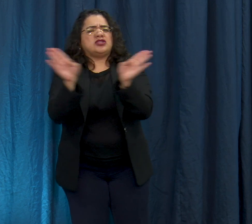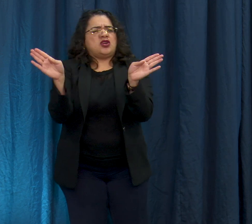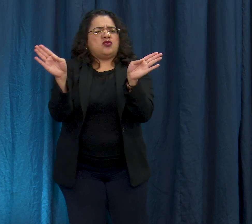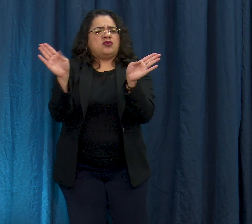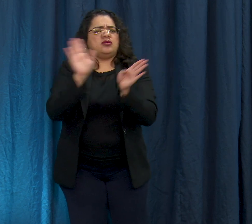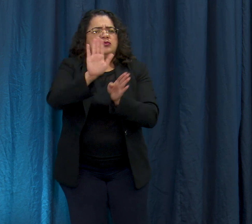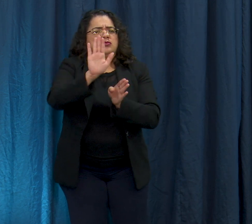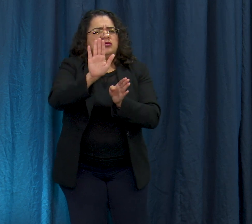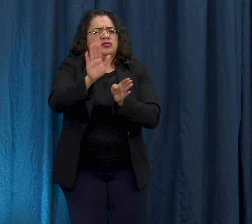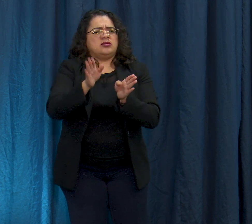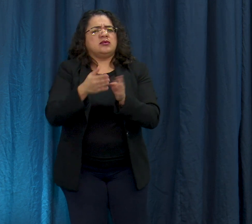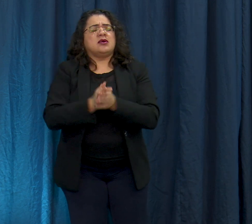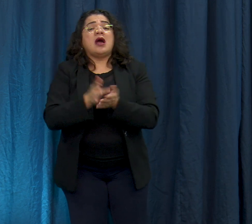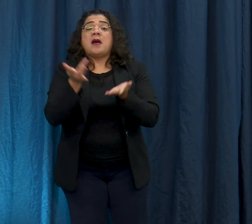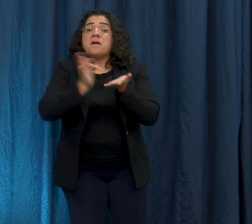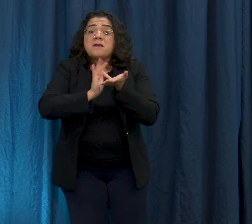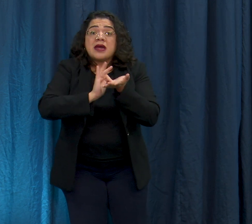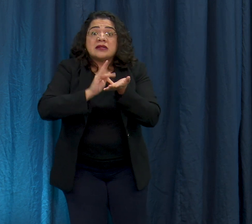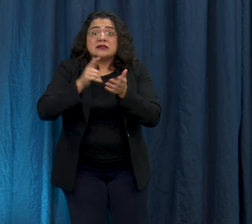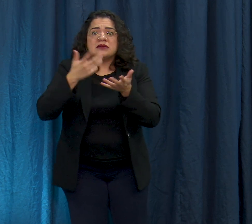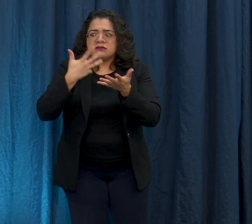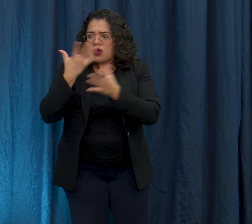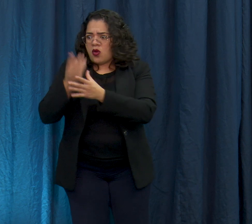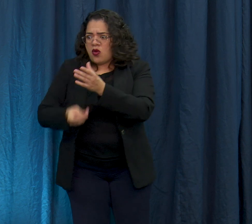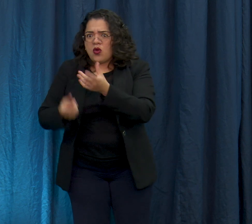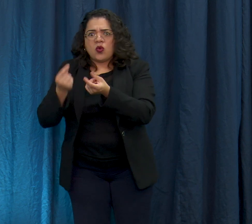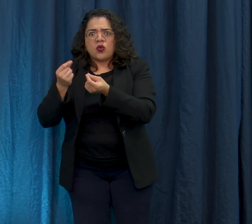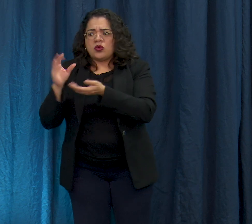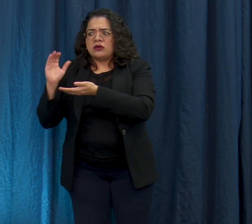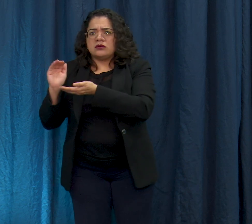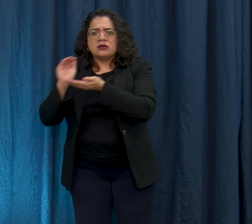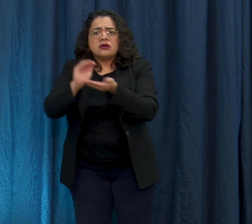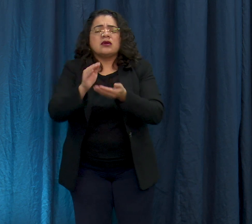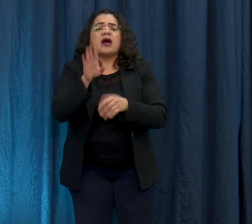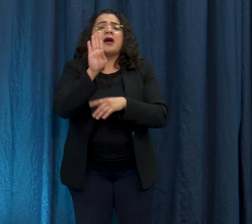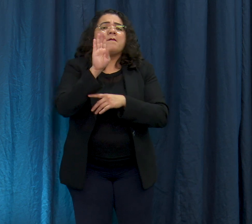medica mentos resultados communis como antico's a TiVo so Raleigh's medica